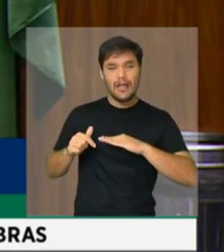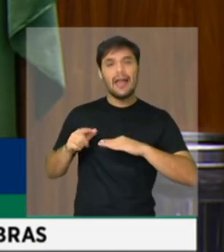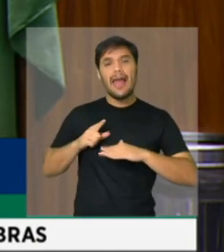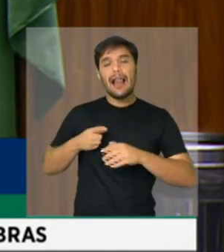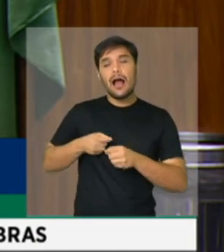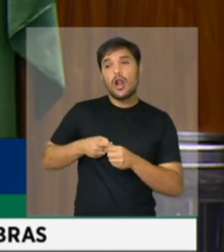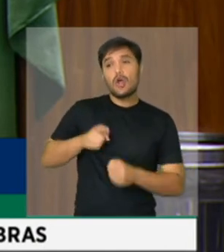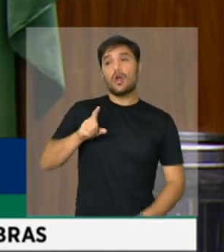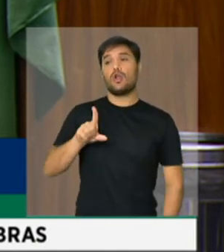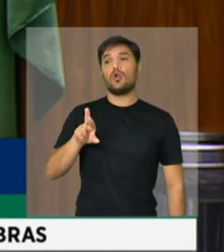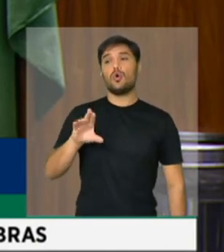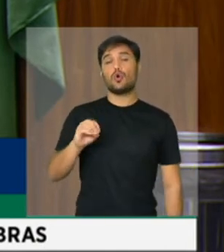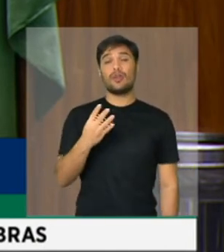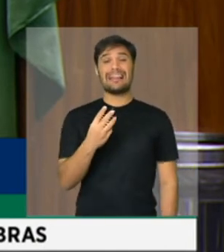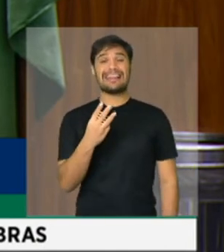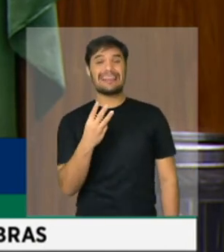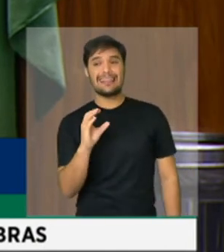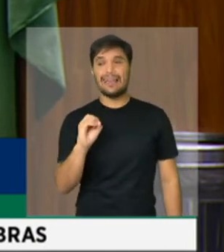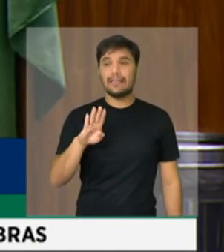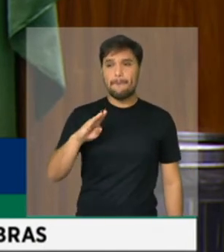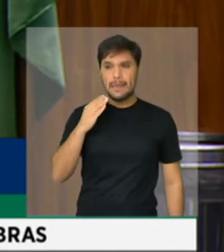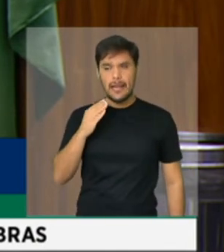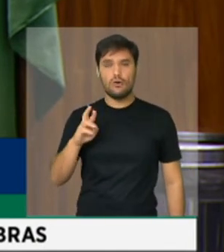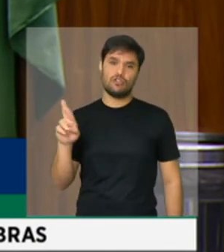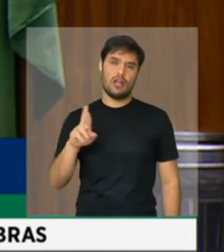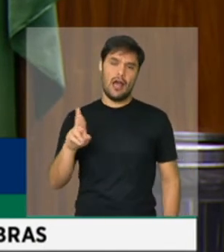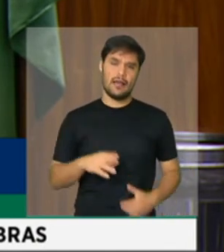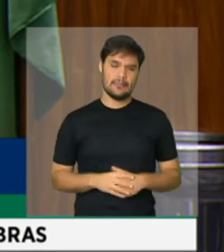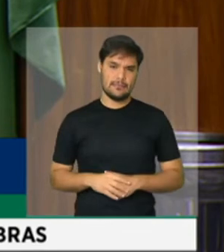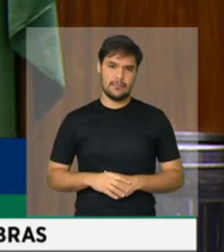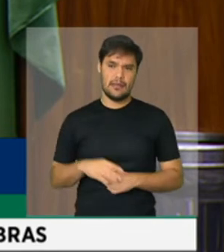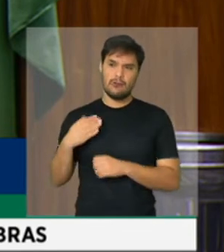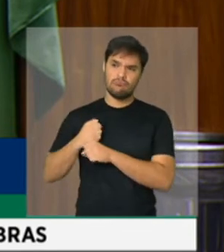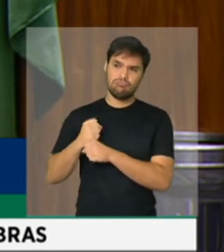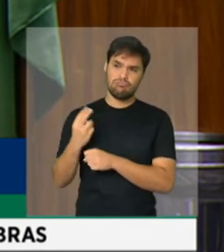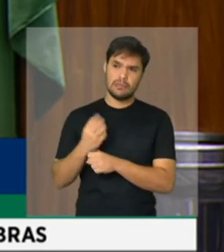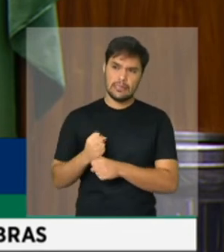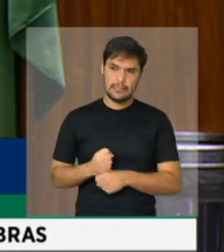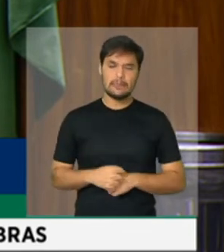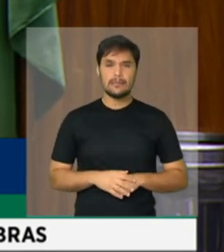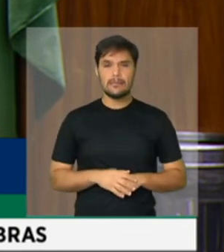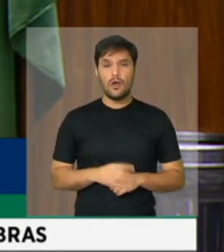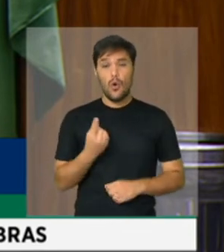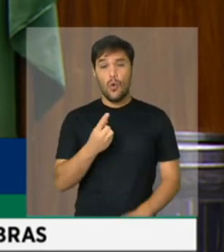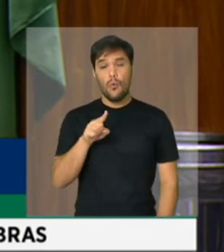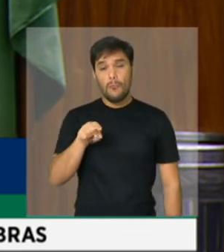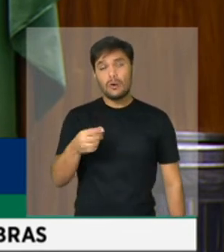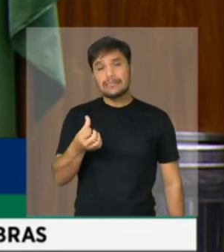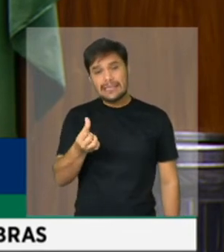FALANDO NUMA EMPRESA QUE TEVE LUCRO DE 30 BILHÕES DE REAIS NOS ÚLTIMOS TRÊS ANOS, 1.6 BILHÕES DE REAIS DE LUCRO NO